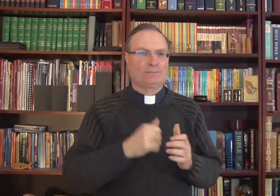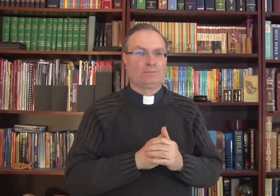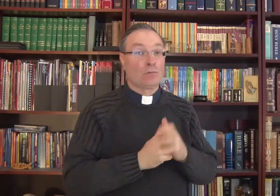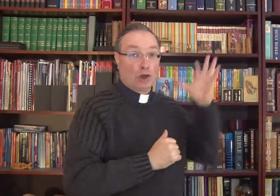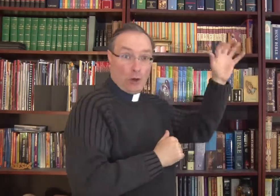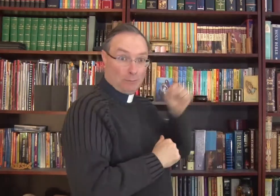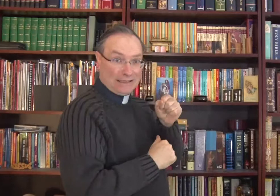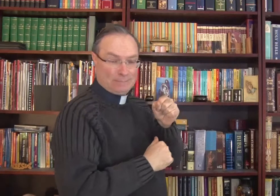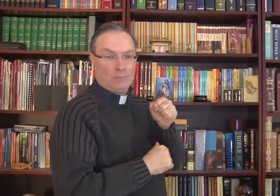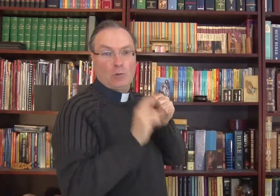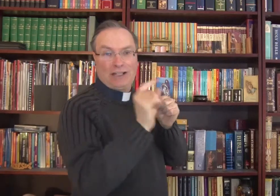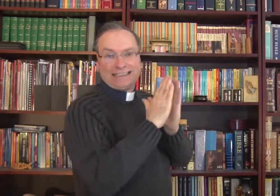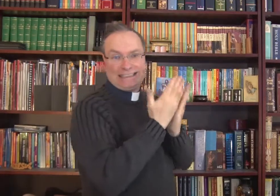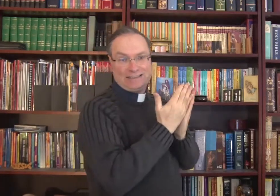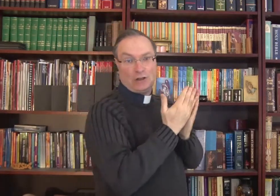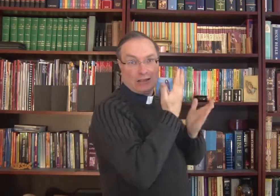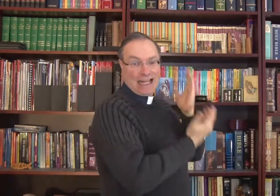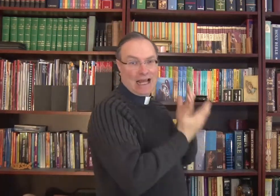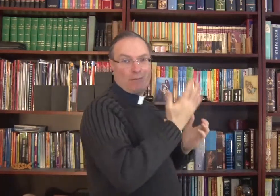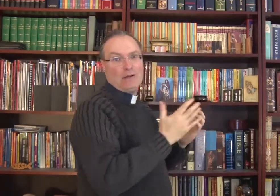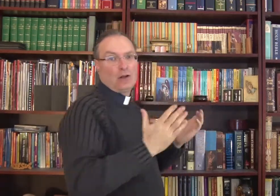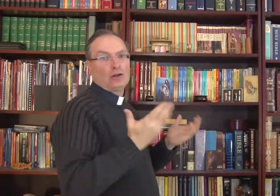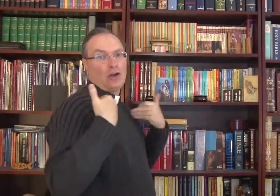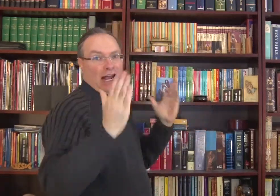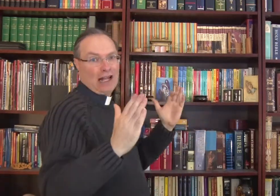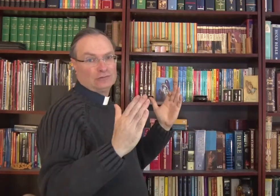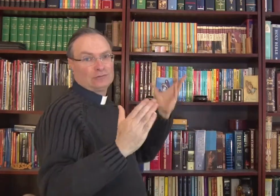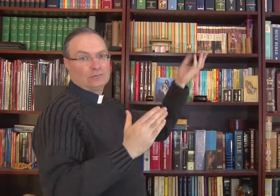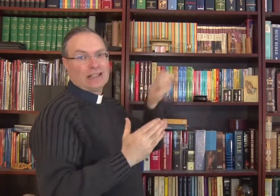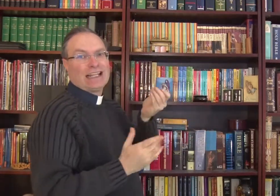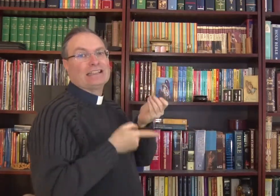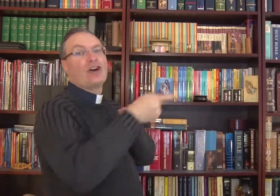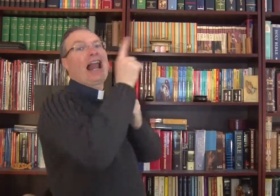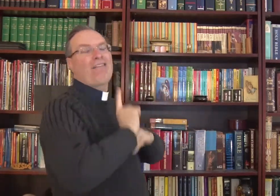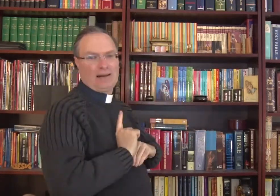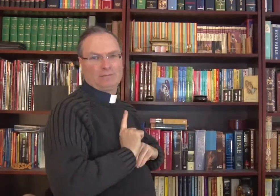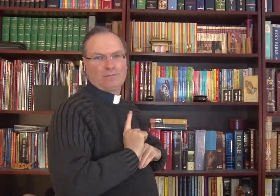Je pris le petit livre de la main de l'ange et je l'avalai.